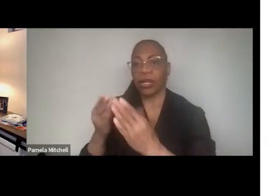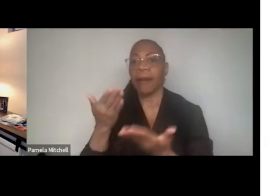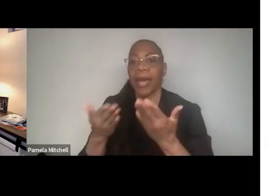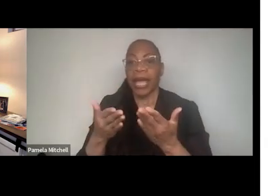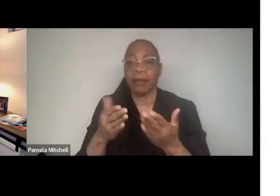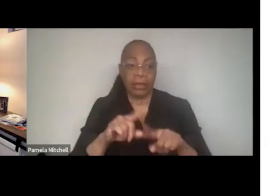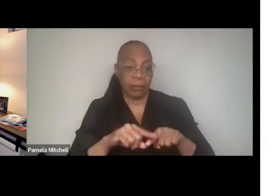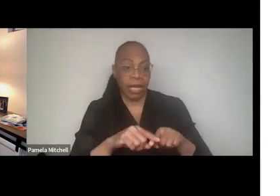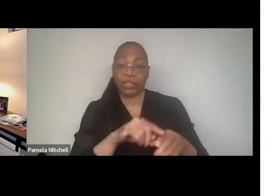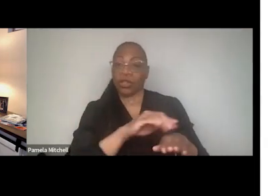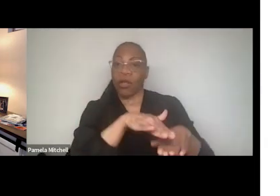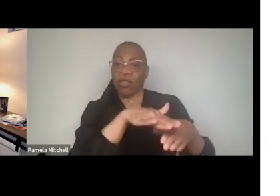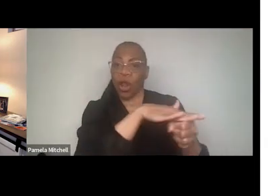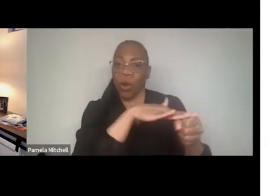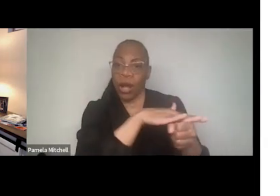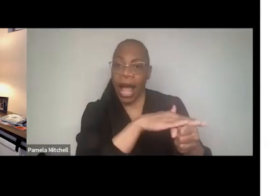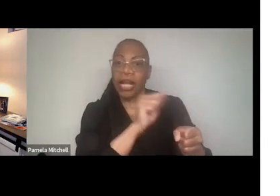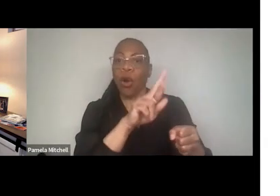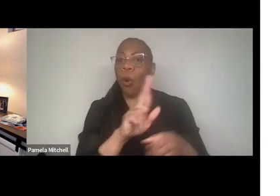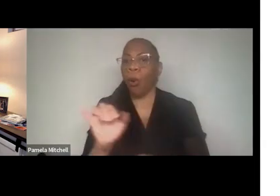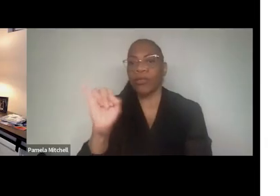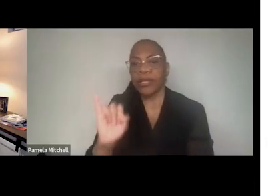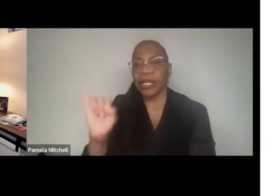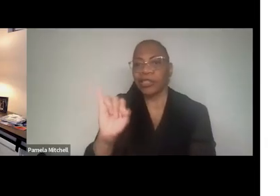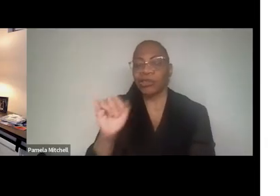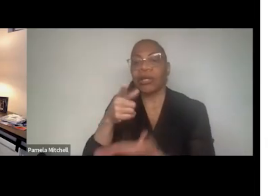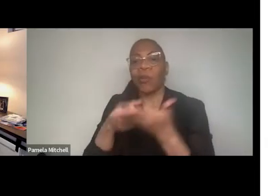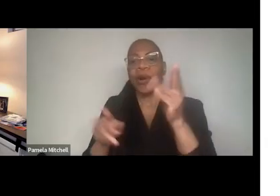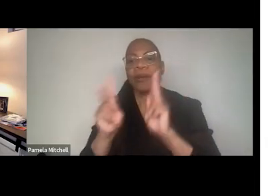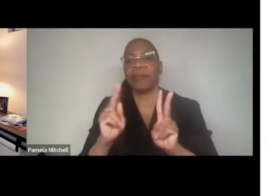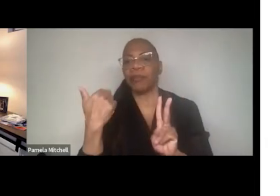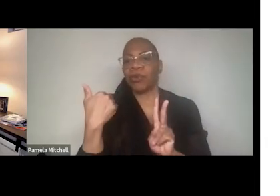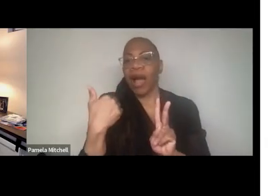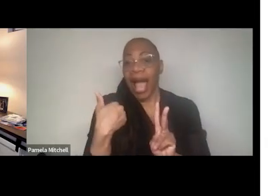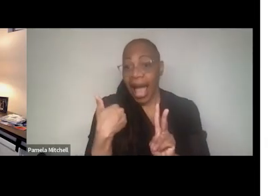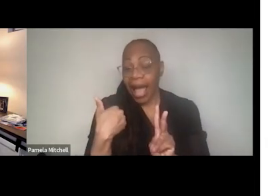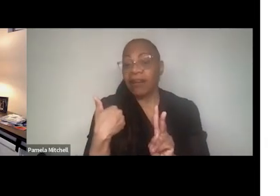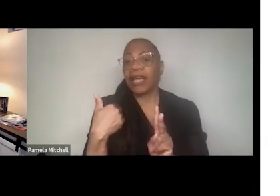o tal vez en el seguro, o lo que las personas tengan disponible para pagar servicios continuos.